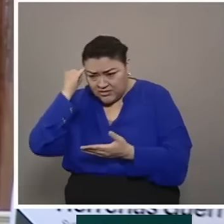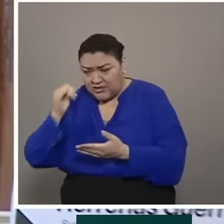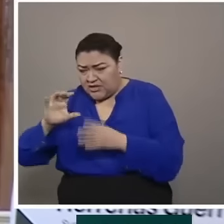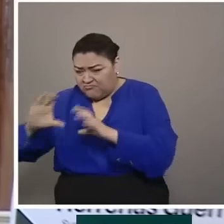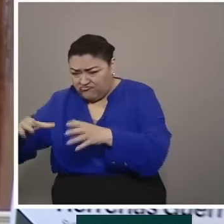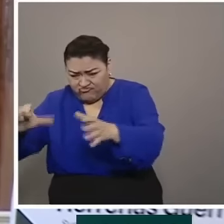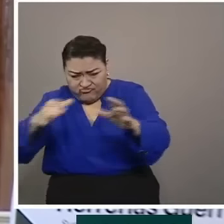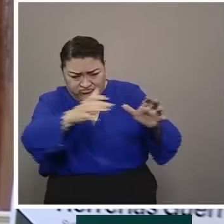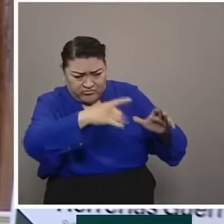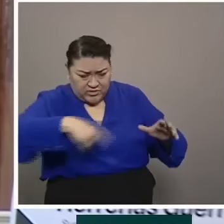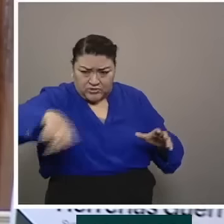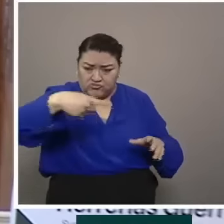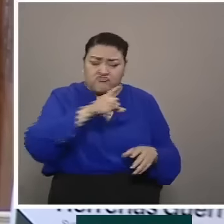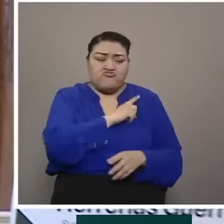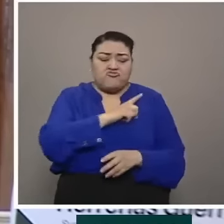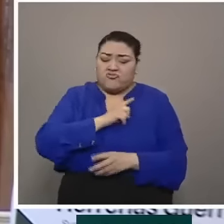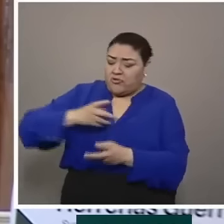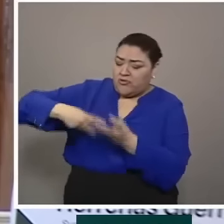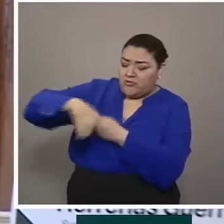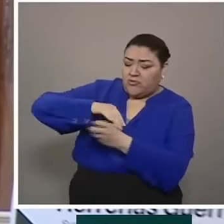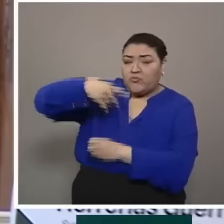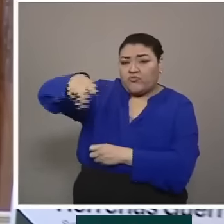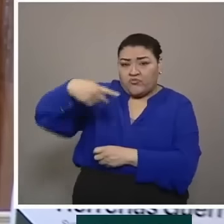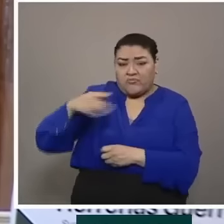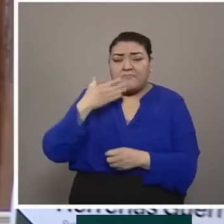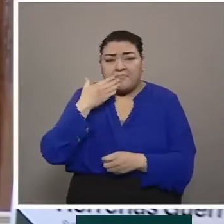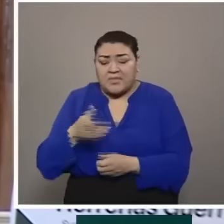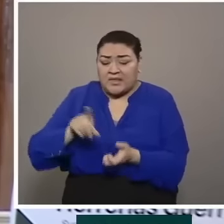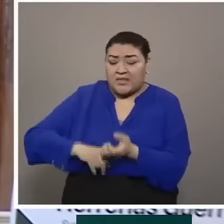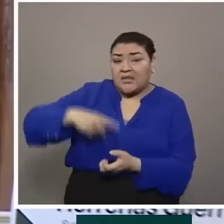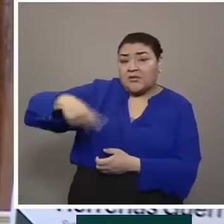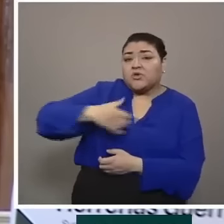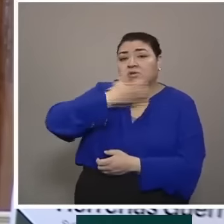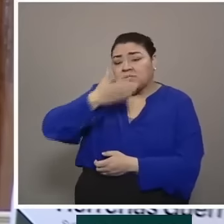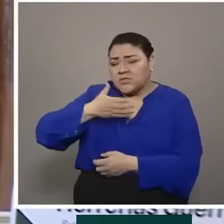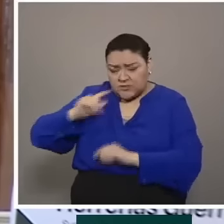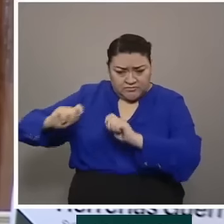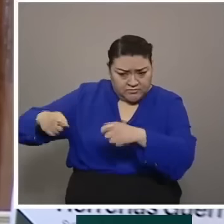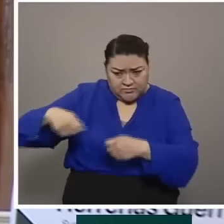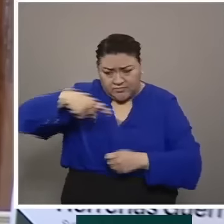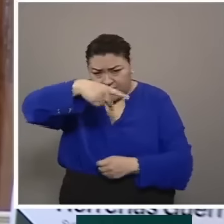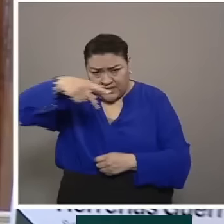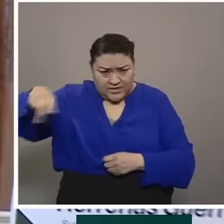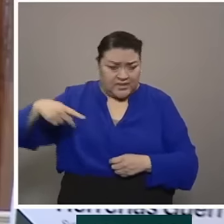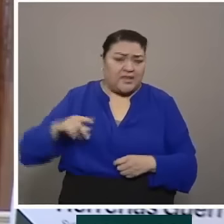para gobernarse a sí mismo conforme sus usos y costumbres. Y en este sentido, declarar la